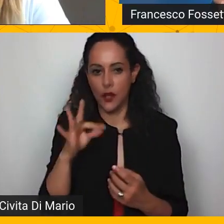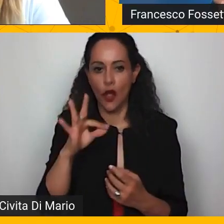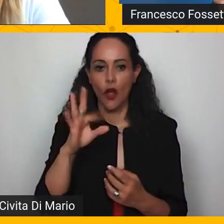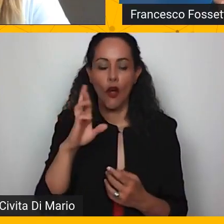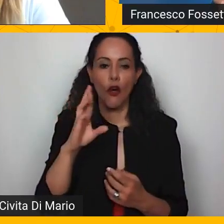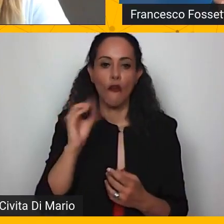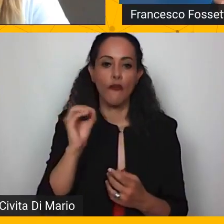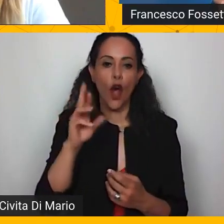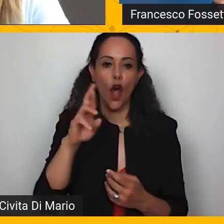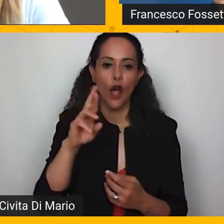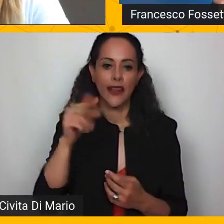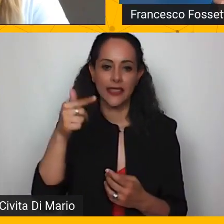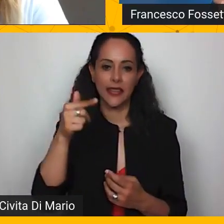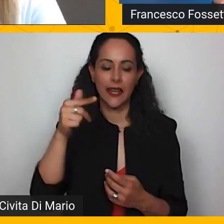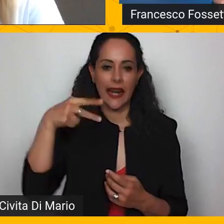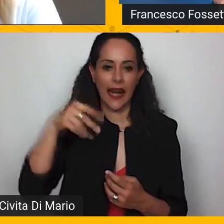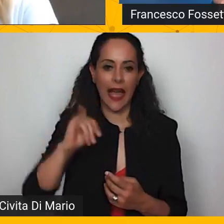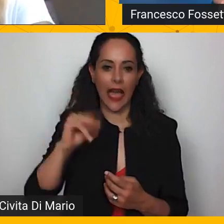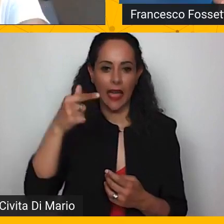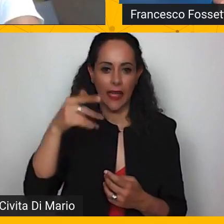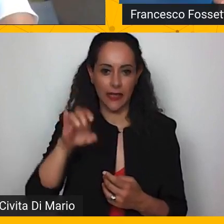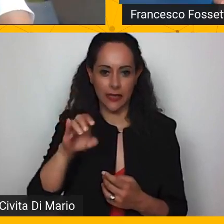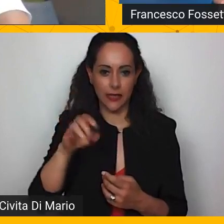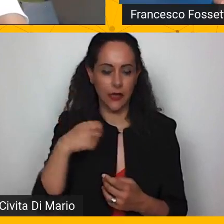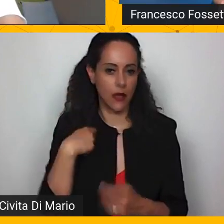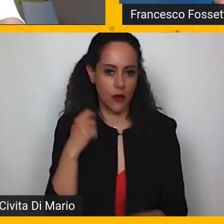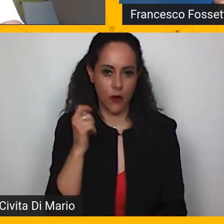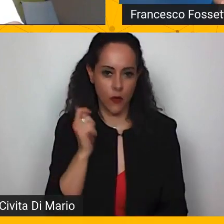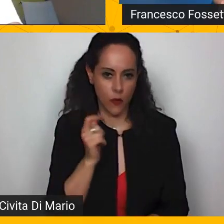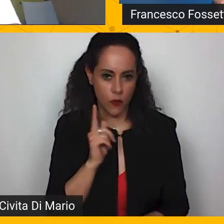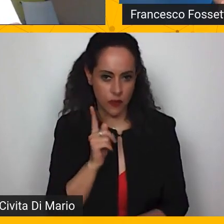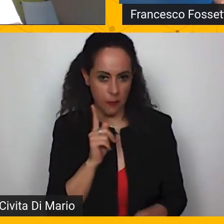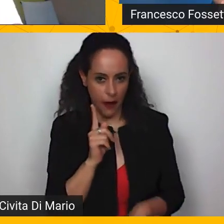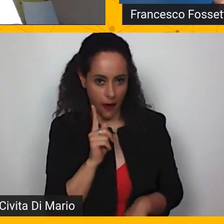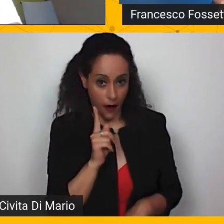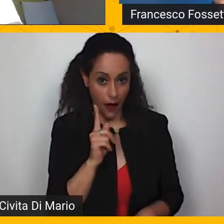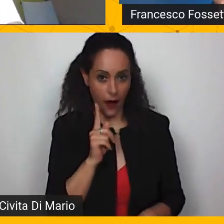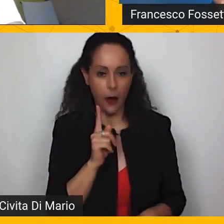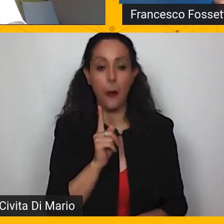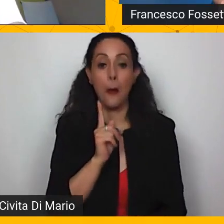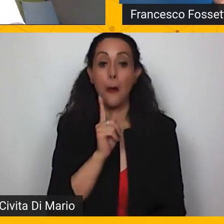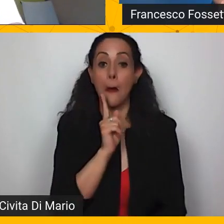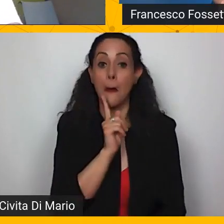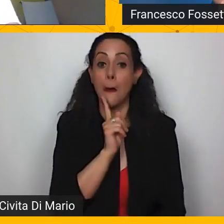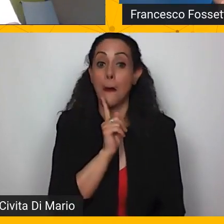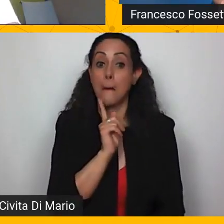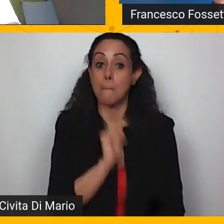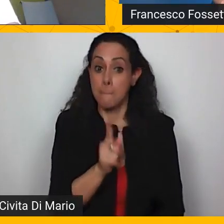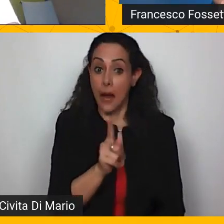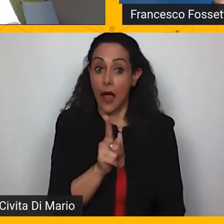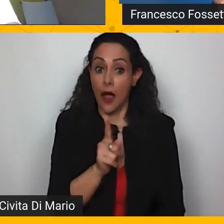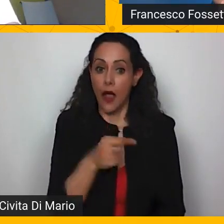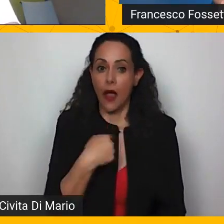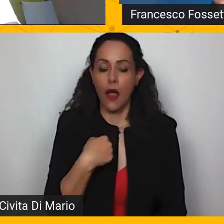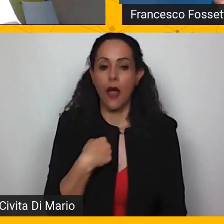citare è Fortnite, Fortnite è free to play, non si paga ehm